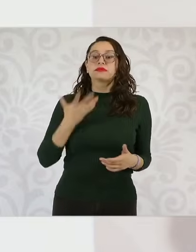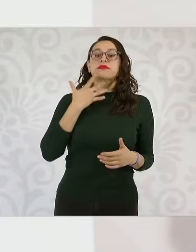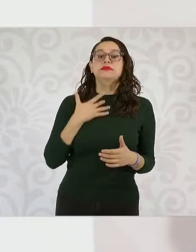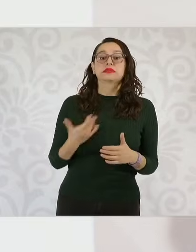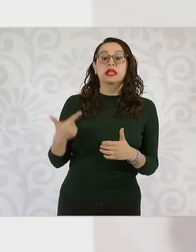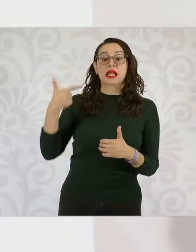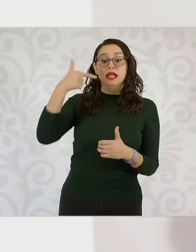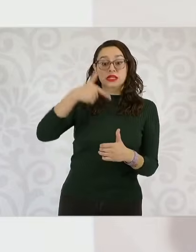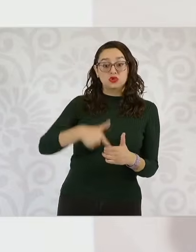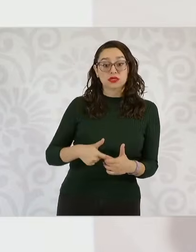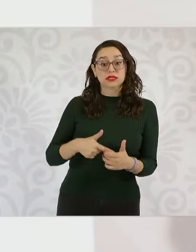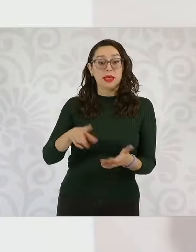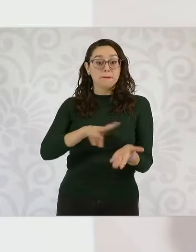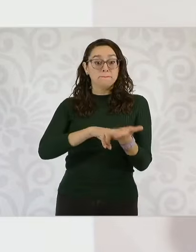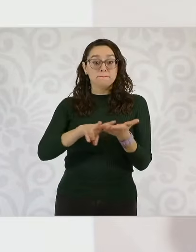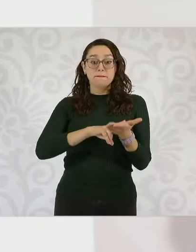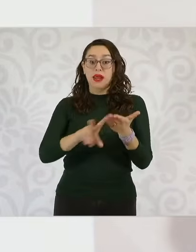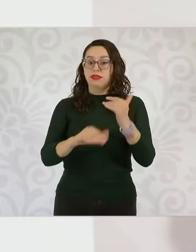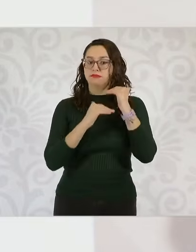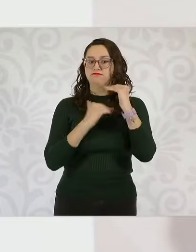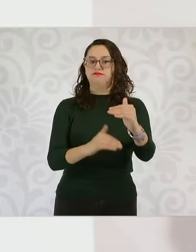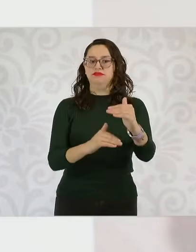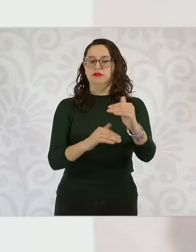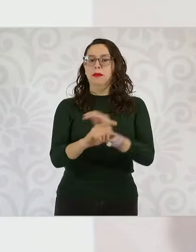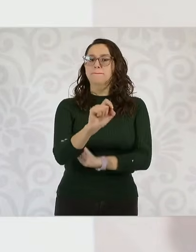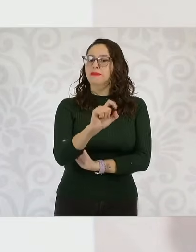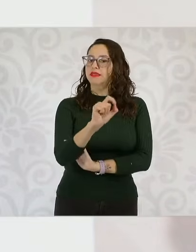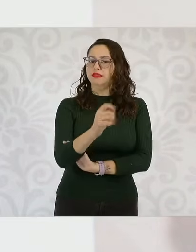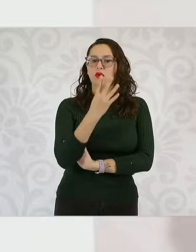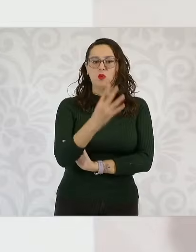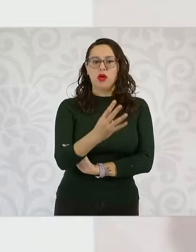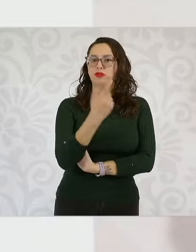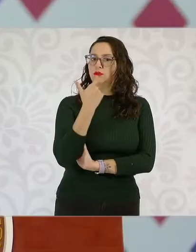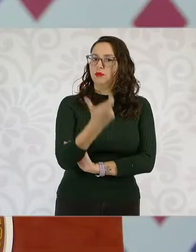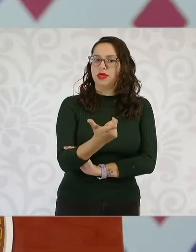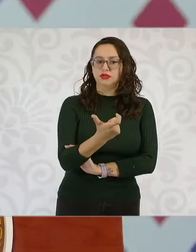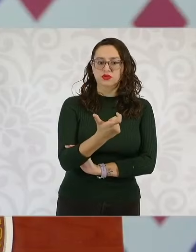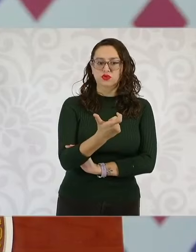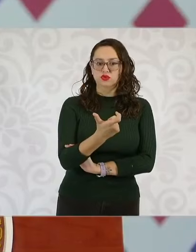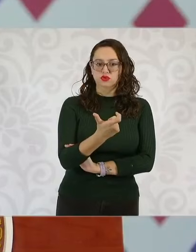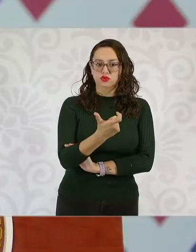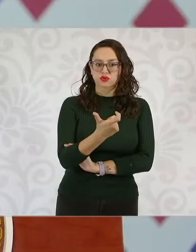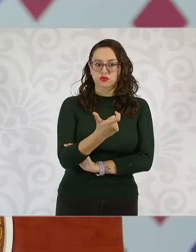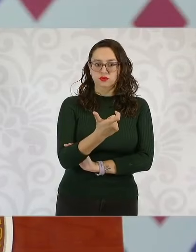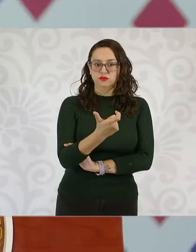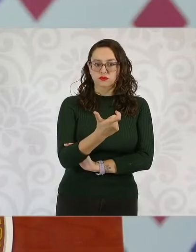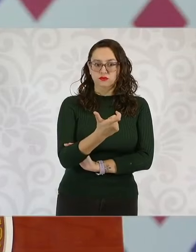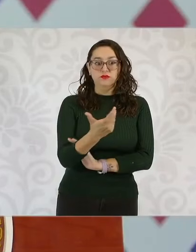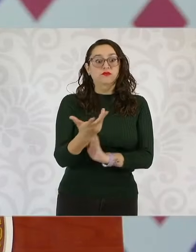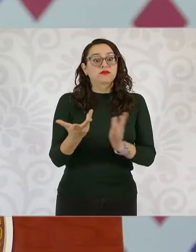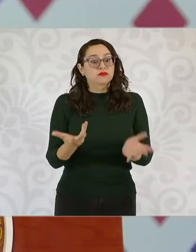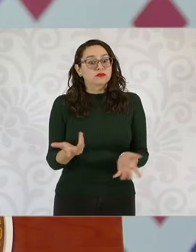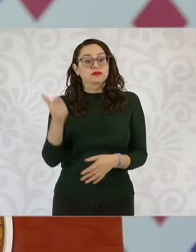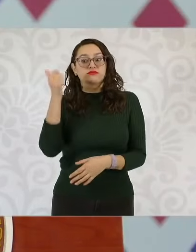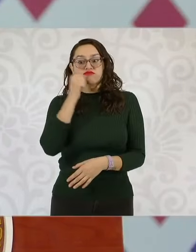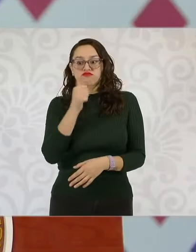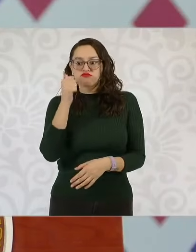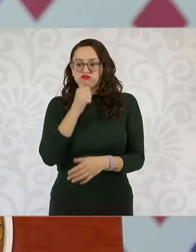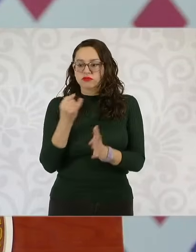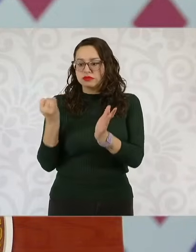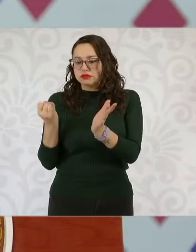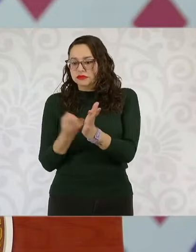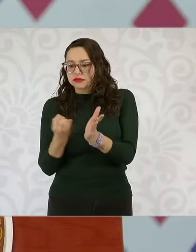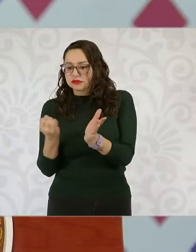suba de 24 pesos el litro que considerando la inflación pues no solo con ese precio no habría